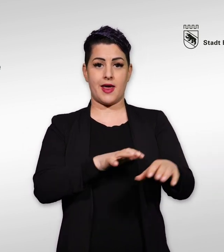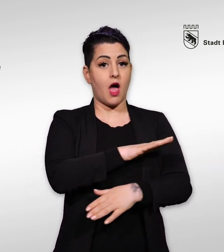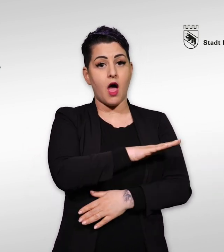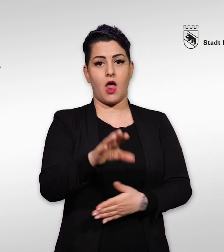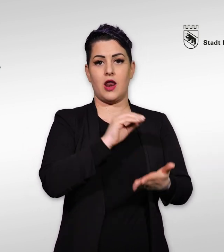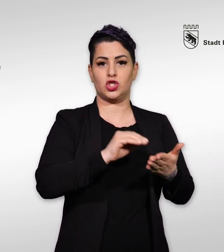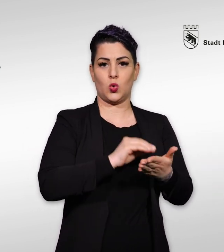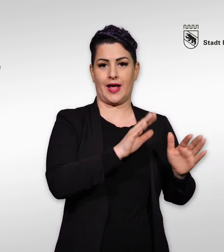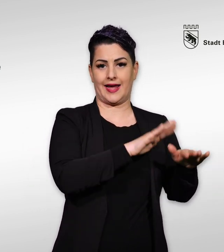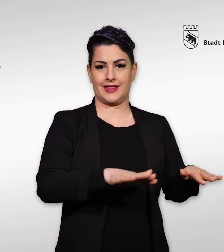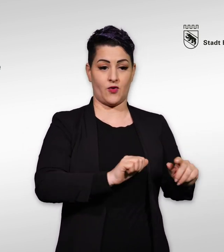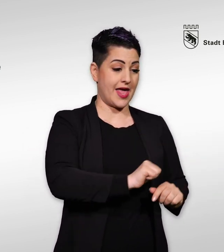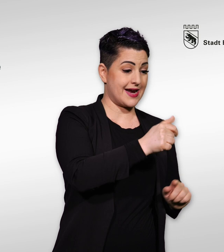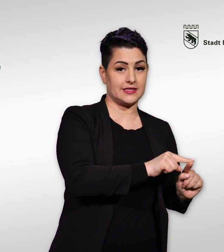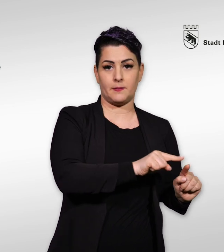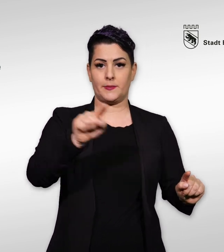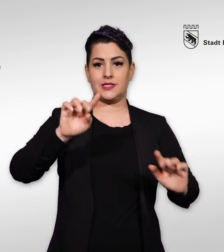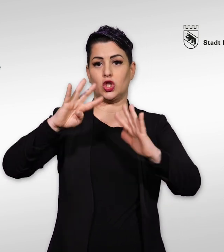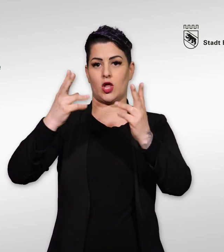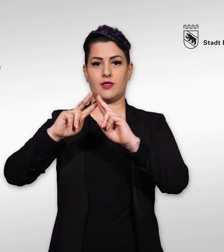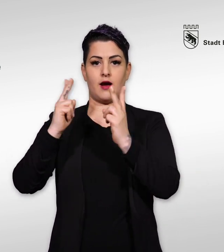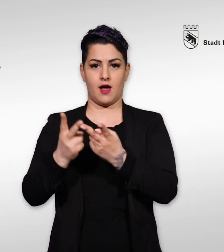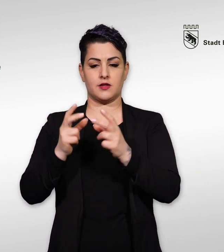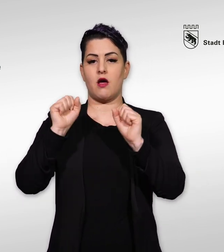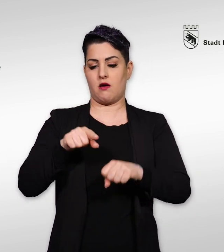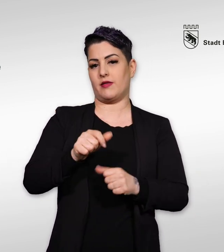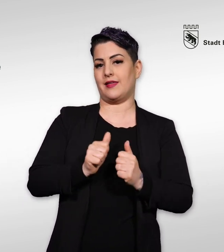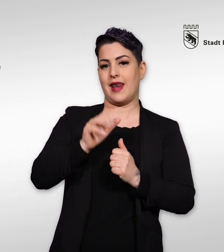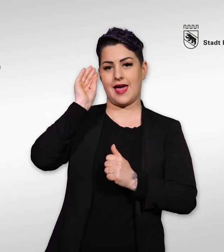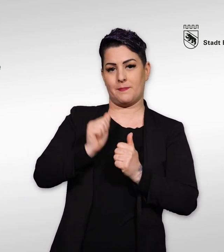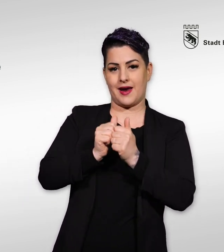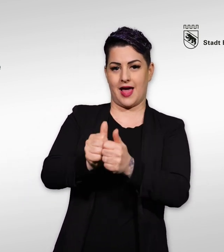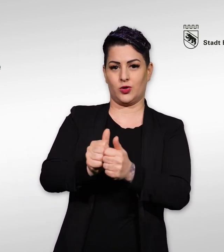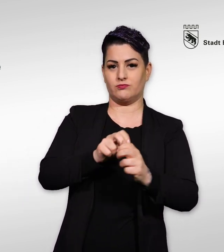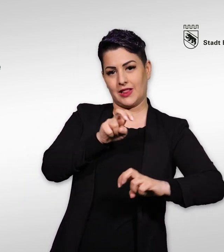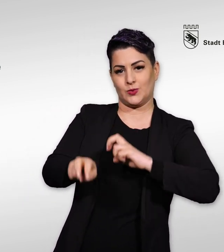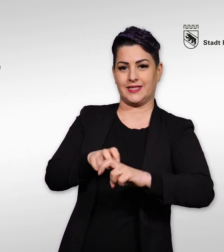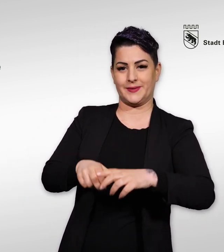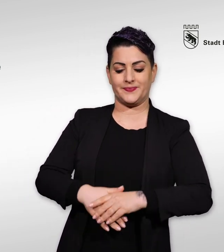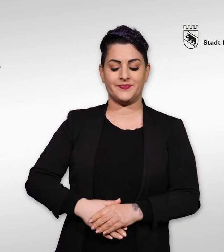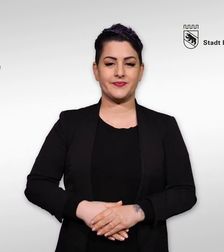Alle Schulkinder der 1. bis 9. Klasse der Volksschulen der Stadt Bern können die Lernbegleitung nutzen.